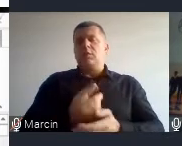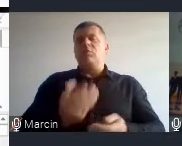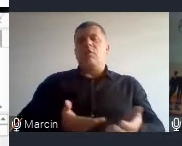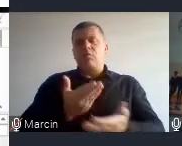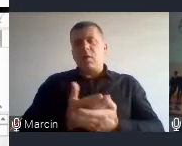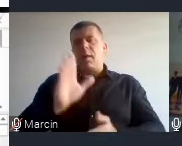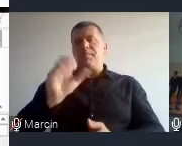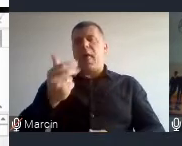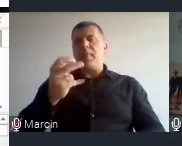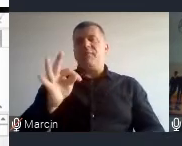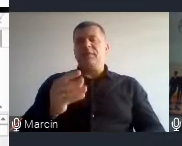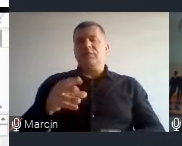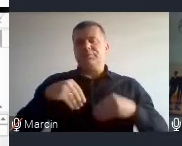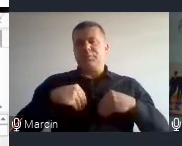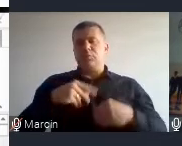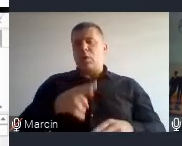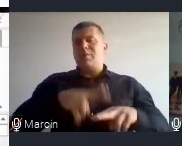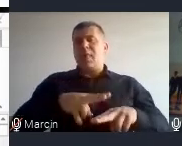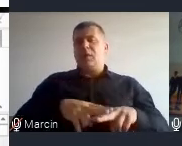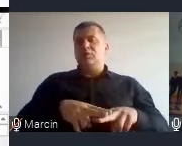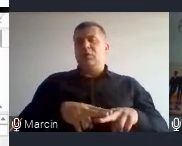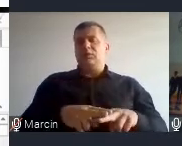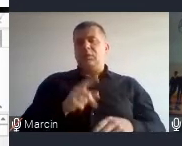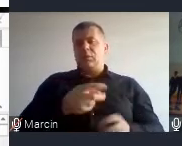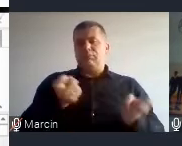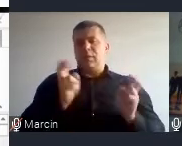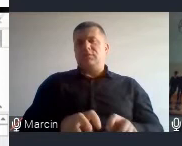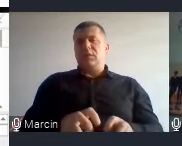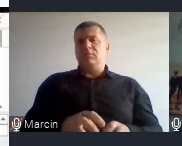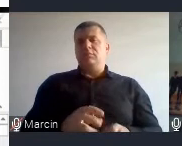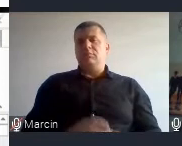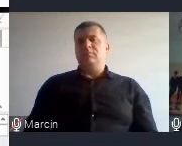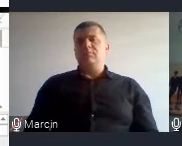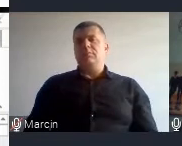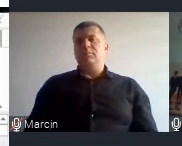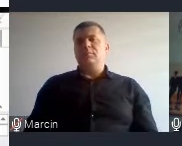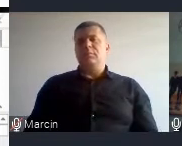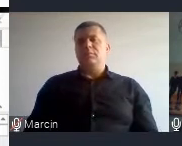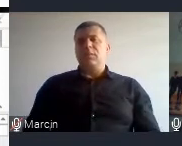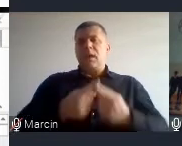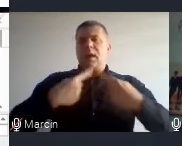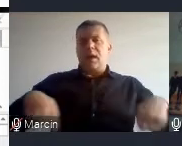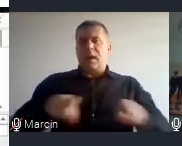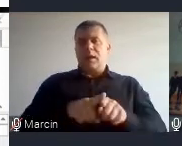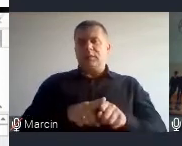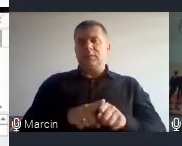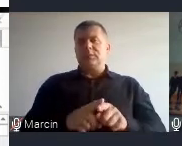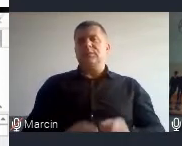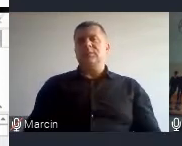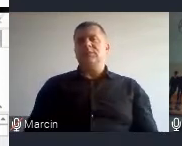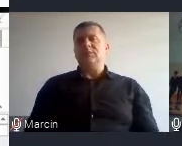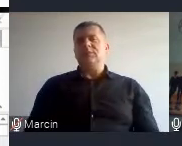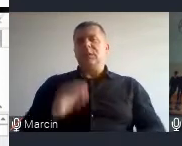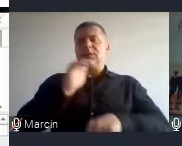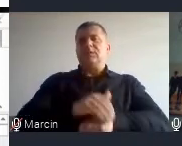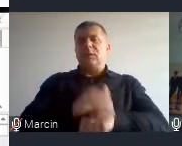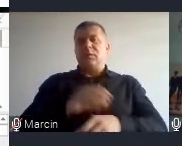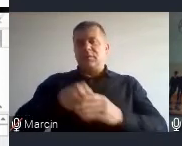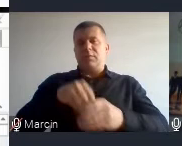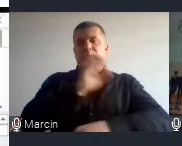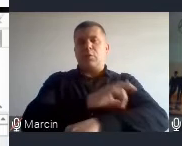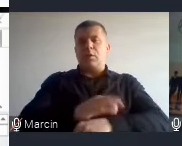Ten podręcznik jest narzędziem, które powstało w skutek realizacji zamówień w projektach, który ma pomagać,